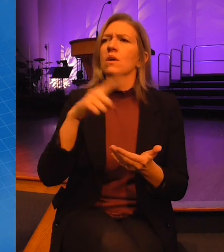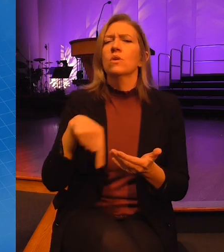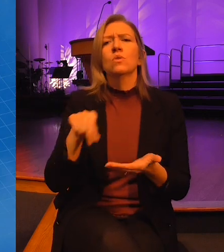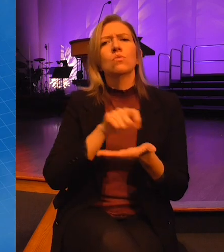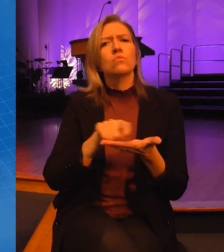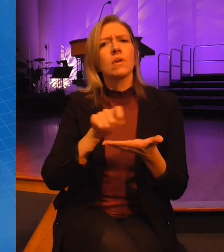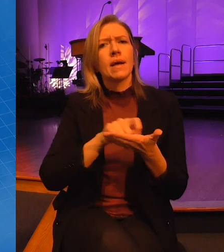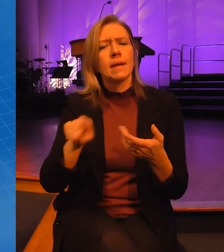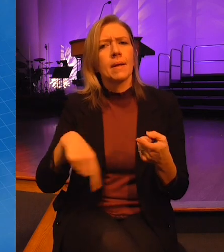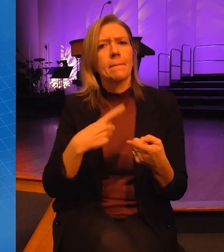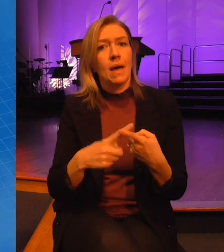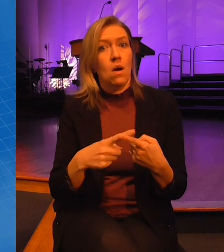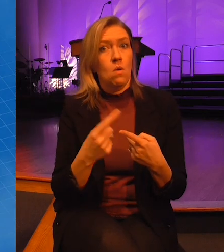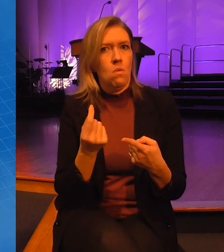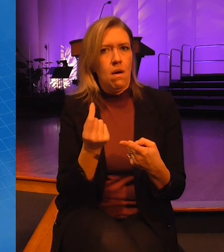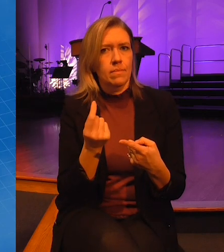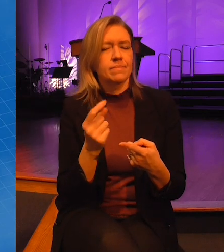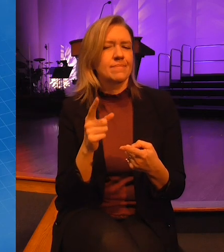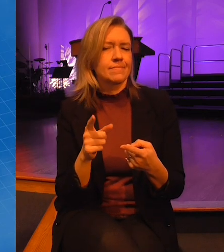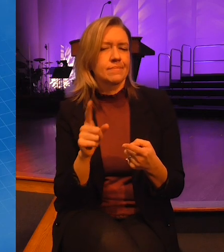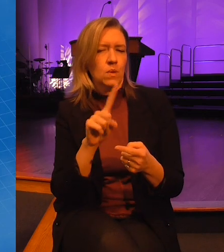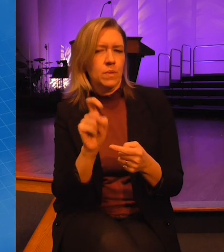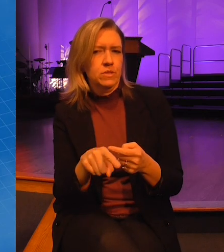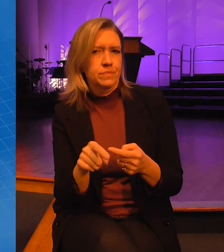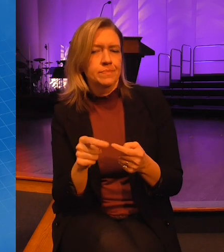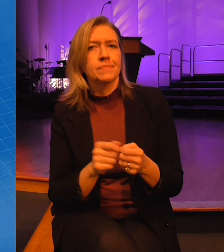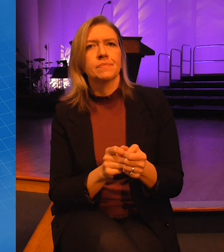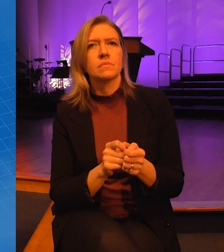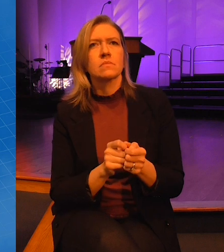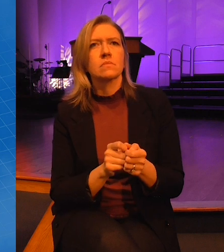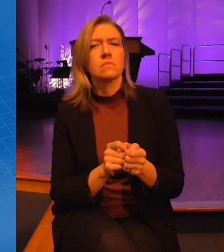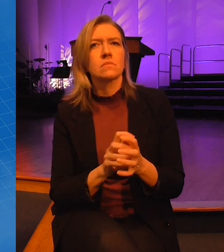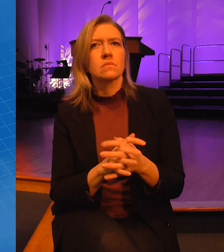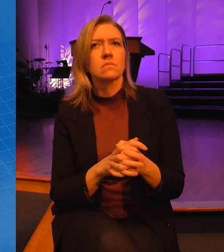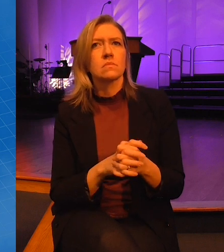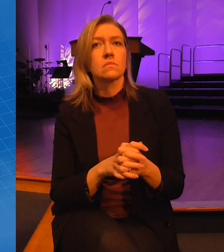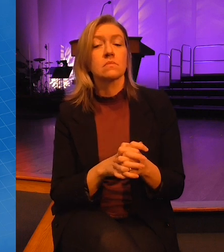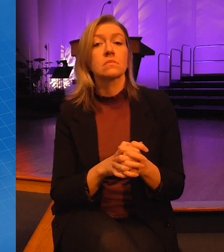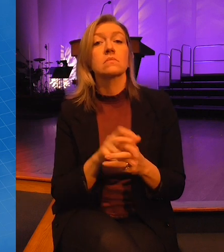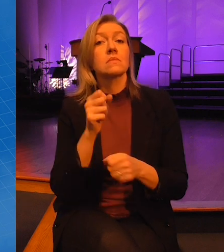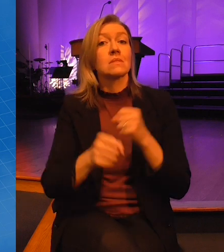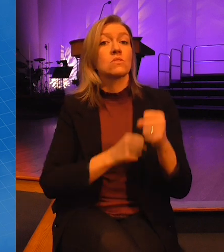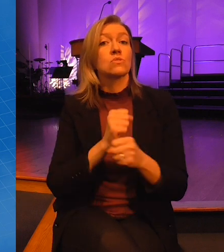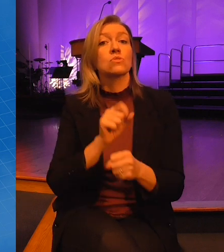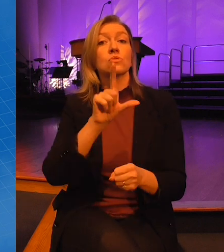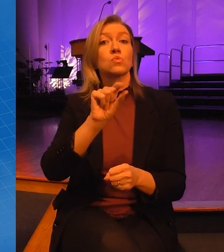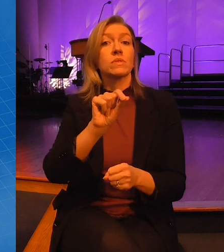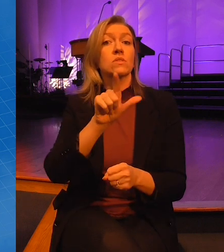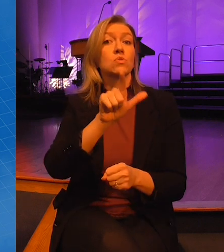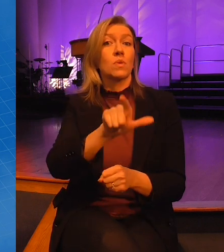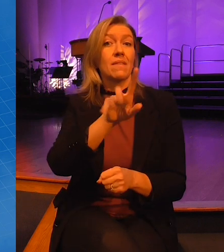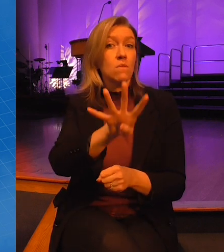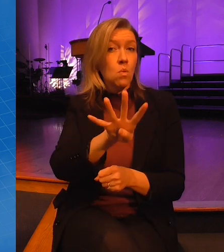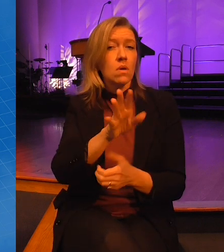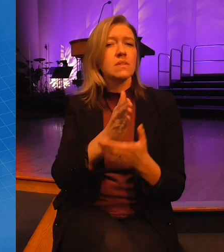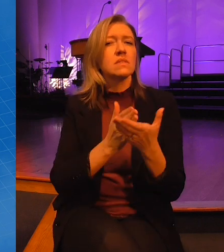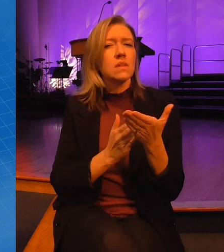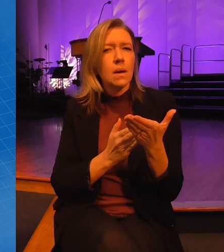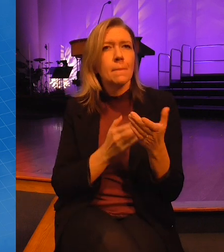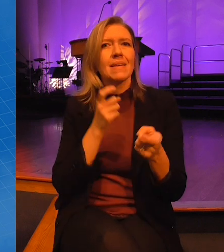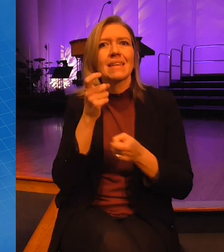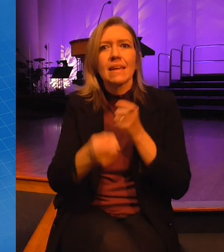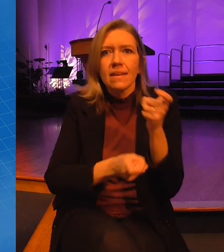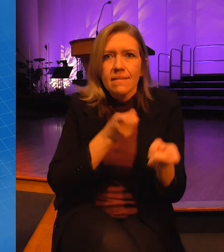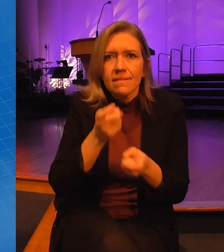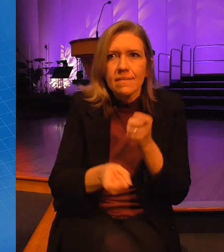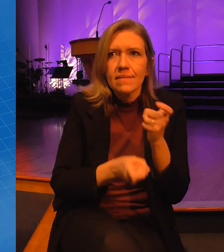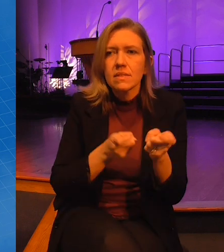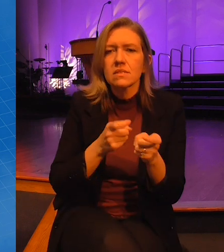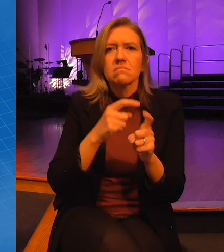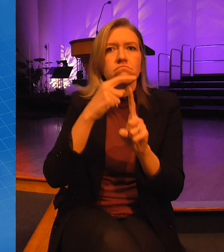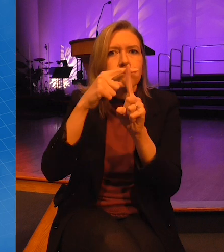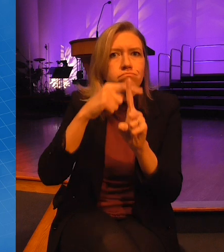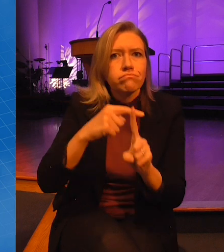la siguiente pregunta, ¿cuáles fueron algunos de los regalos de 2024 en el que quieres ampliar 2025, ¿cuáles